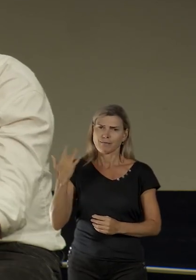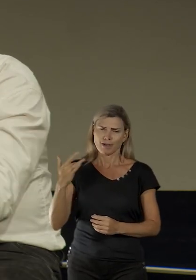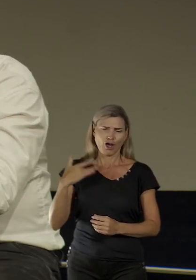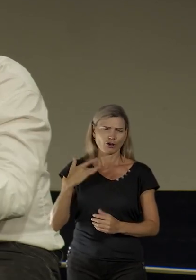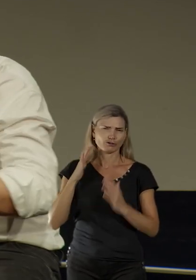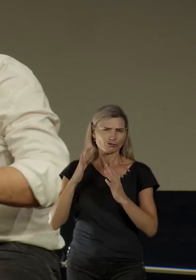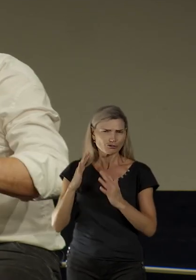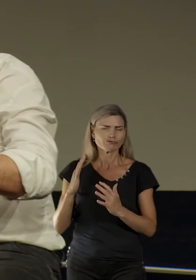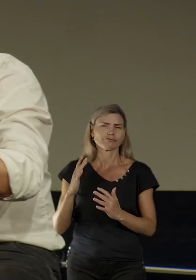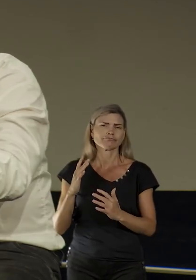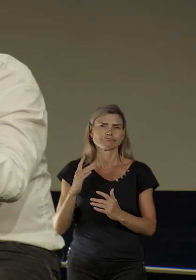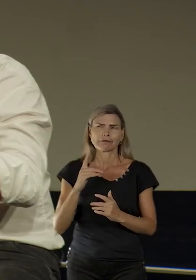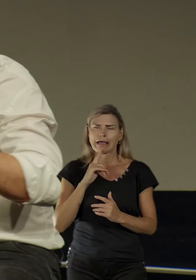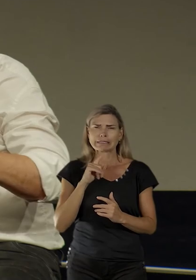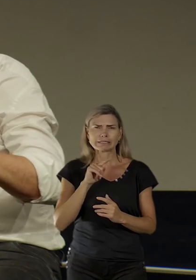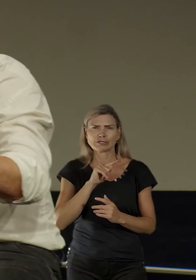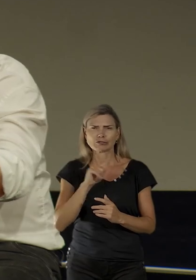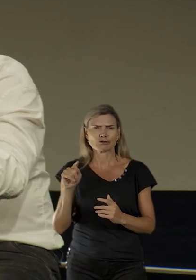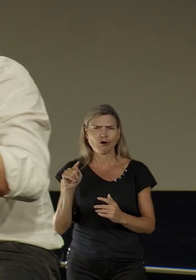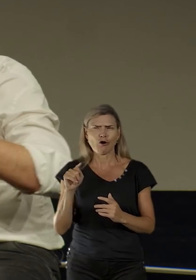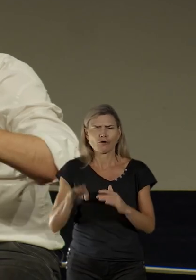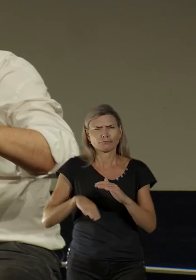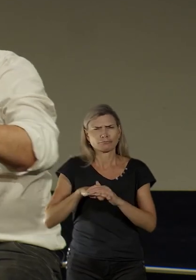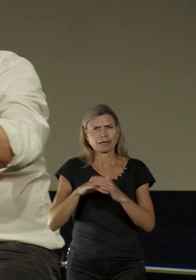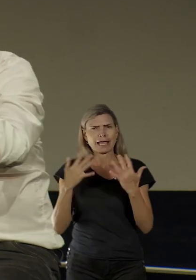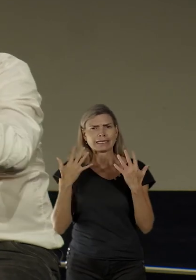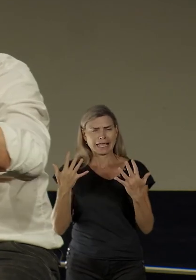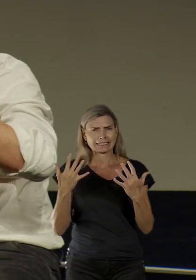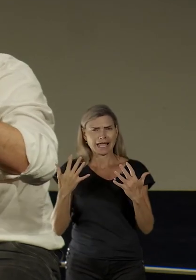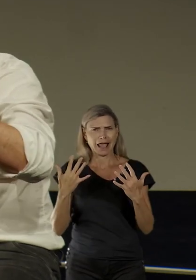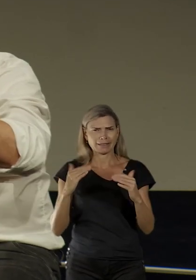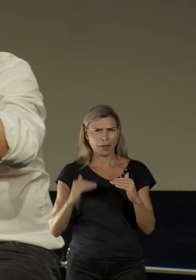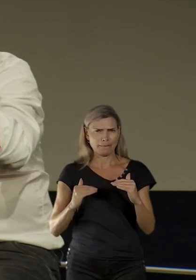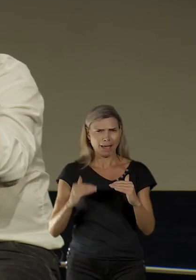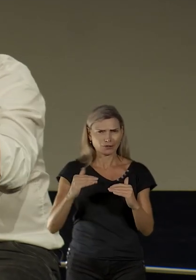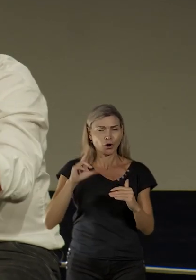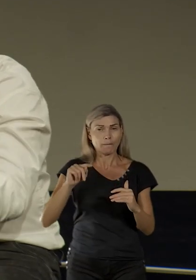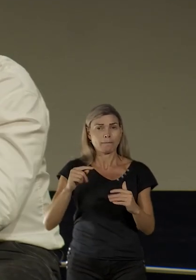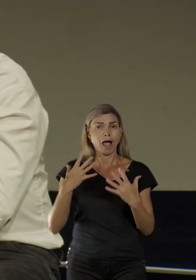Kde se asi do nějakého desátého patra takhle po rampách jako parkuje a pak jsou ty byty.